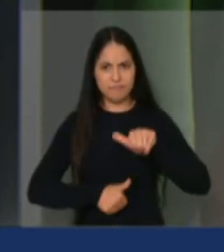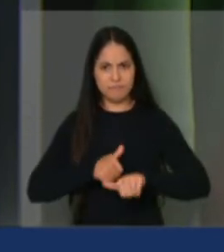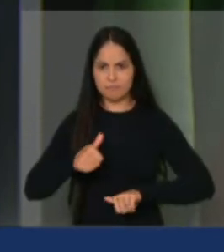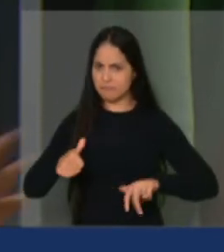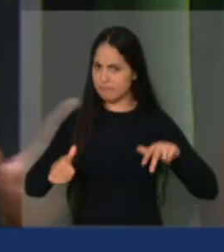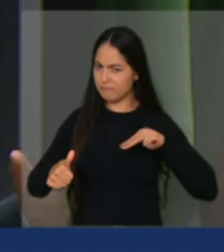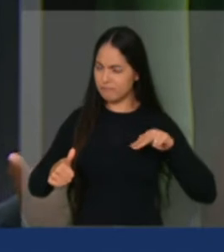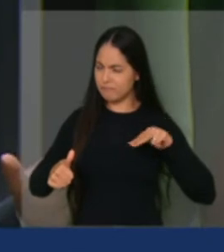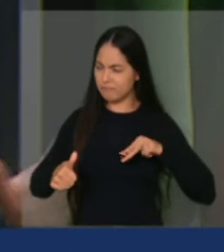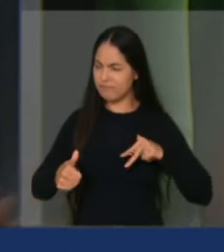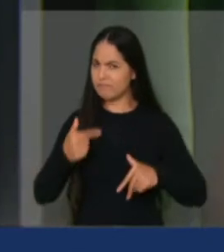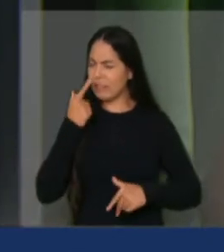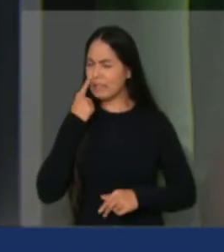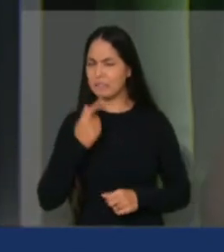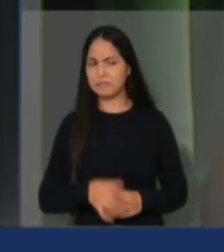PREJUÍZO, MAS BATEM, BATEM,